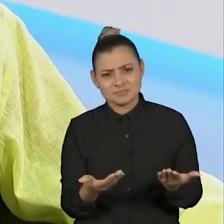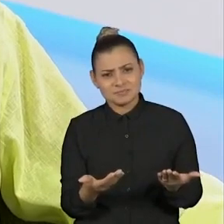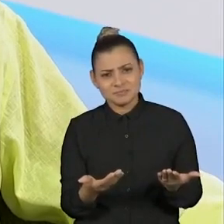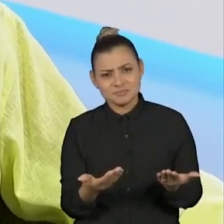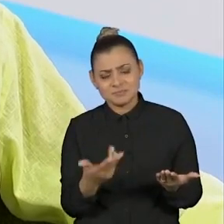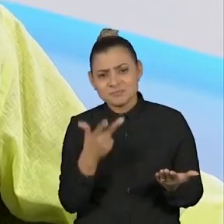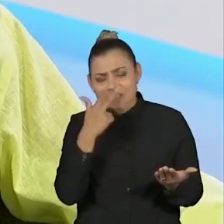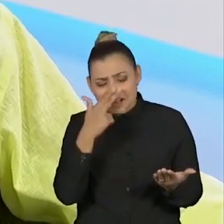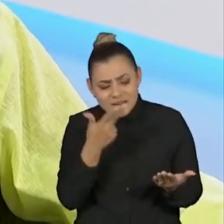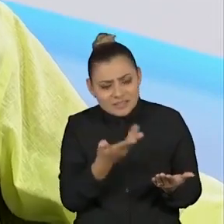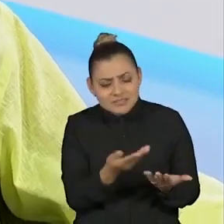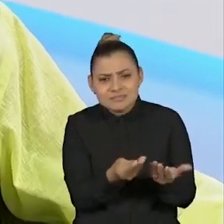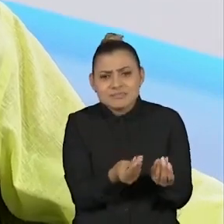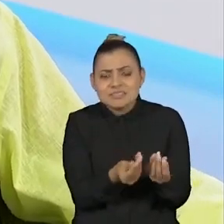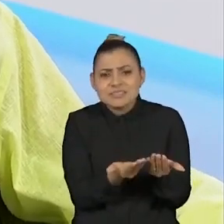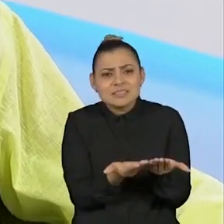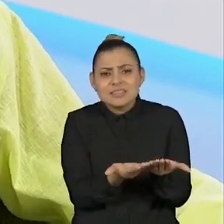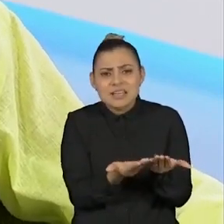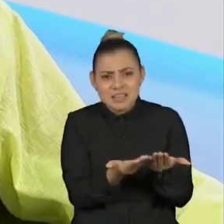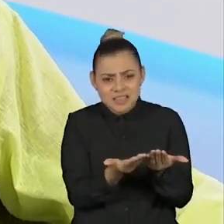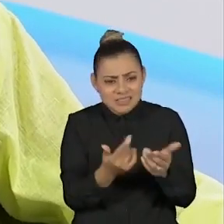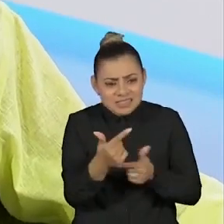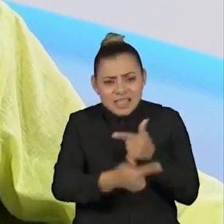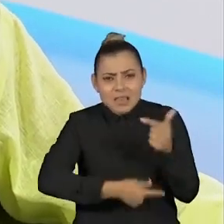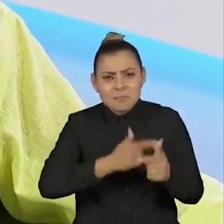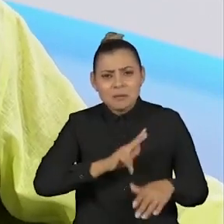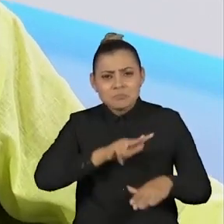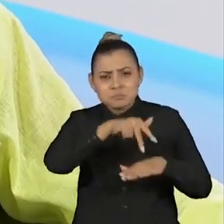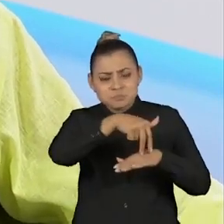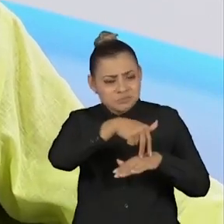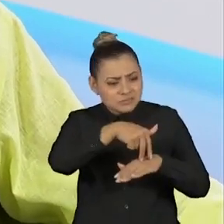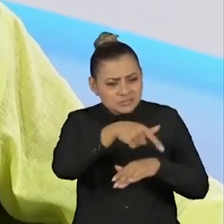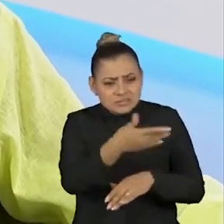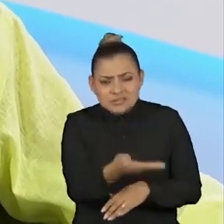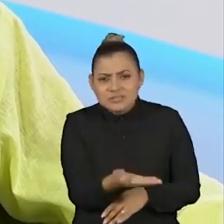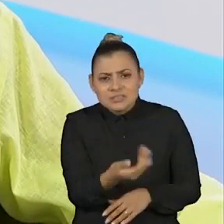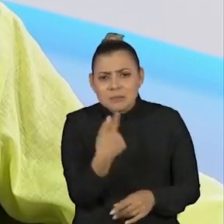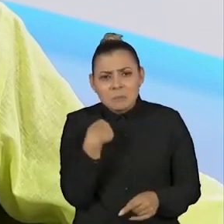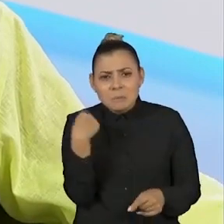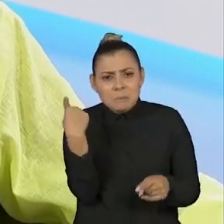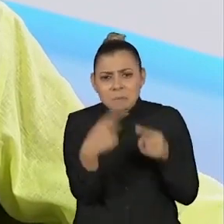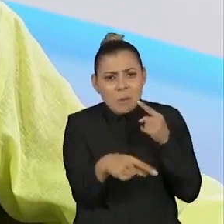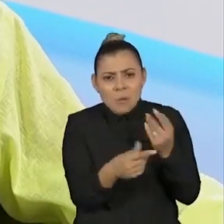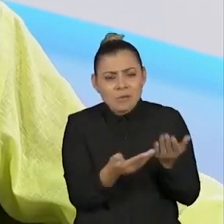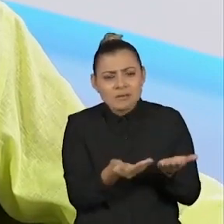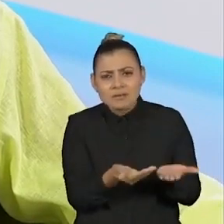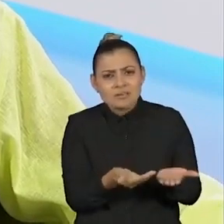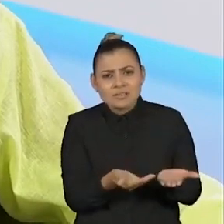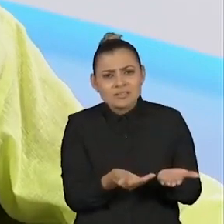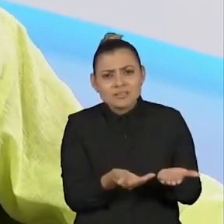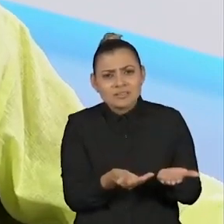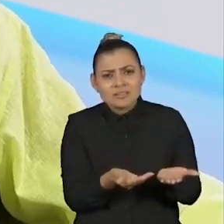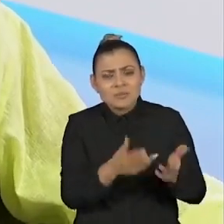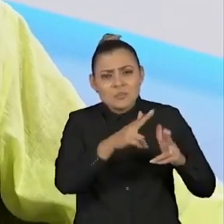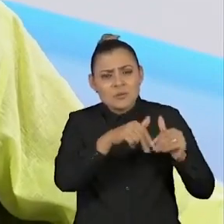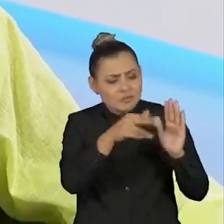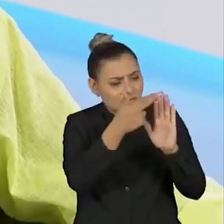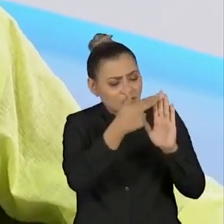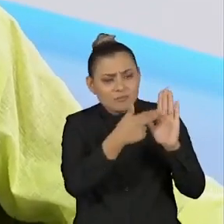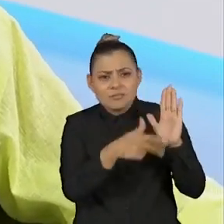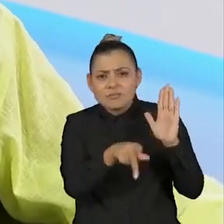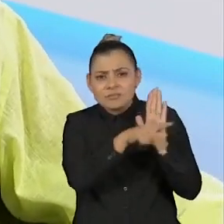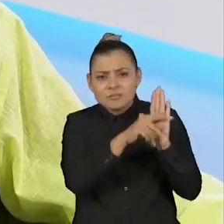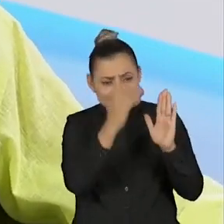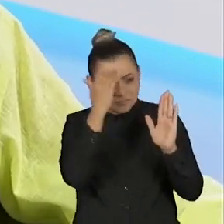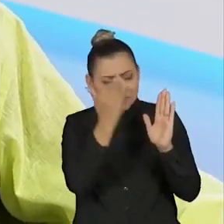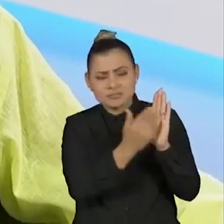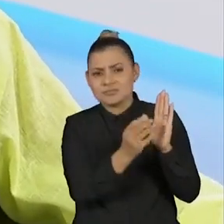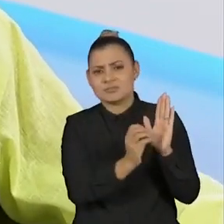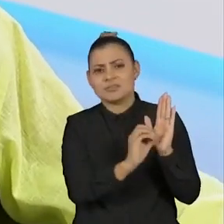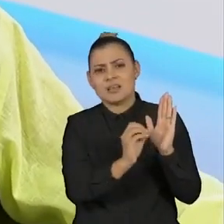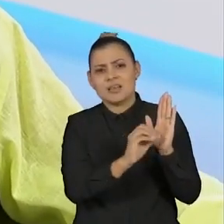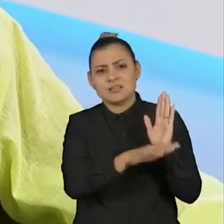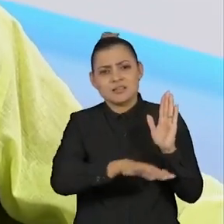Assumindo posições exatamente contrárias às atribuições da Fundação Cultural Palmares,